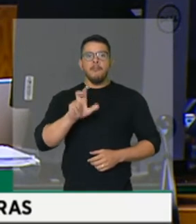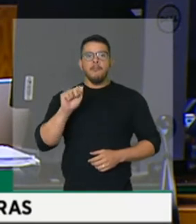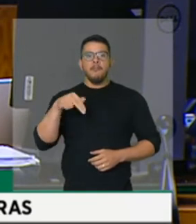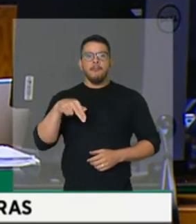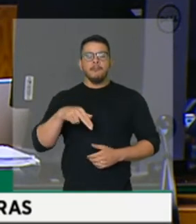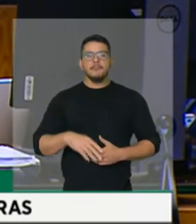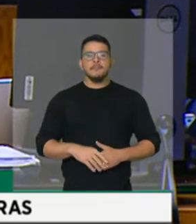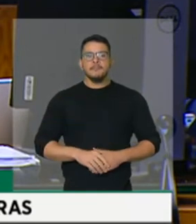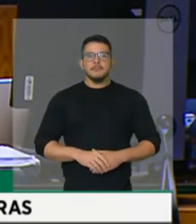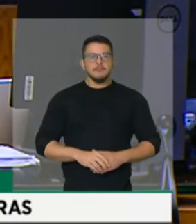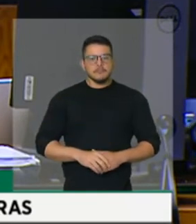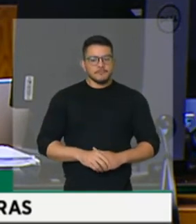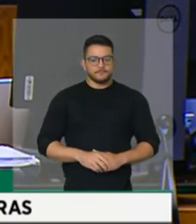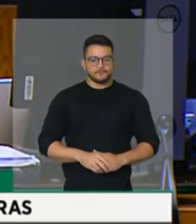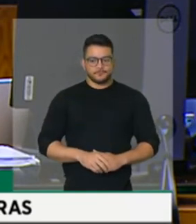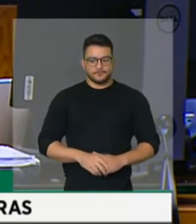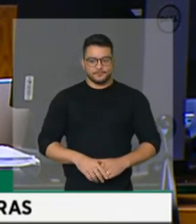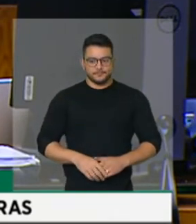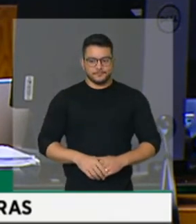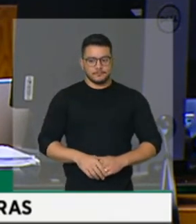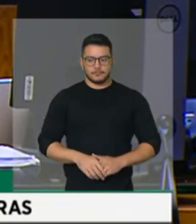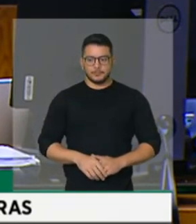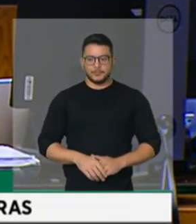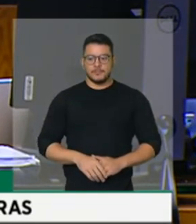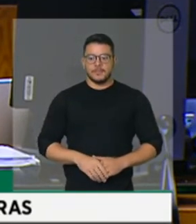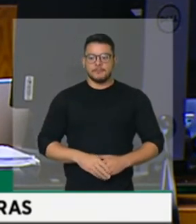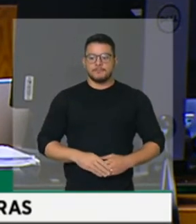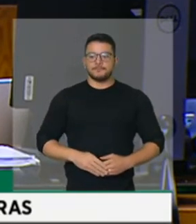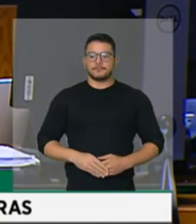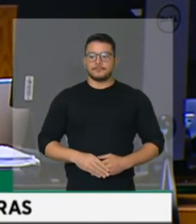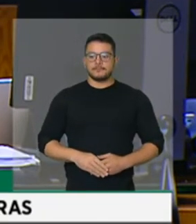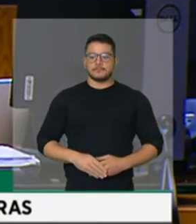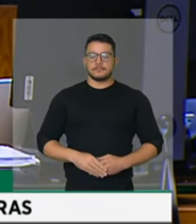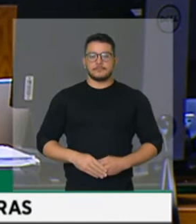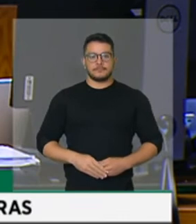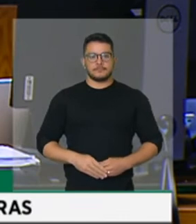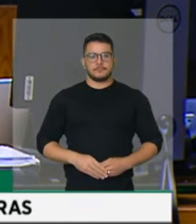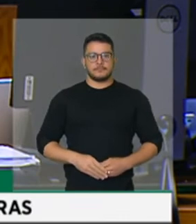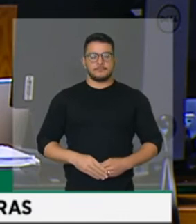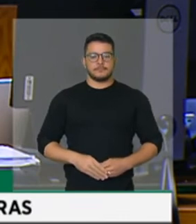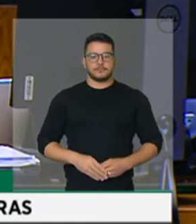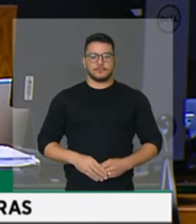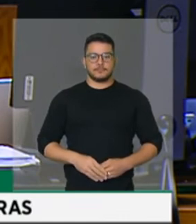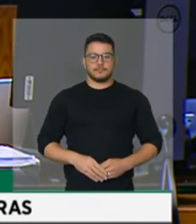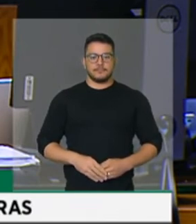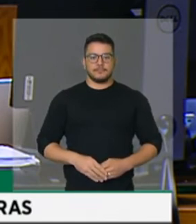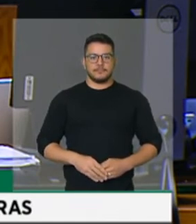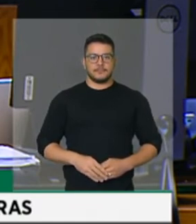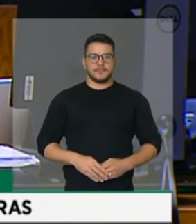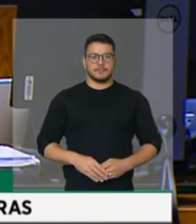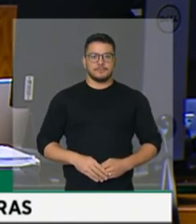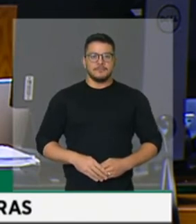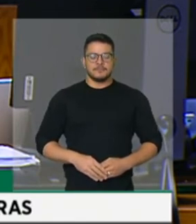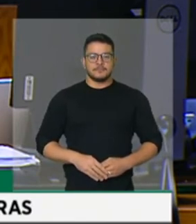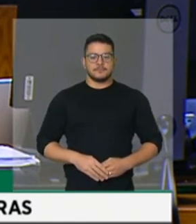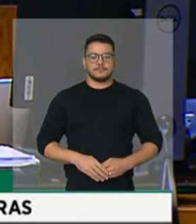ORIENTA SIM. -- [PRESIDENTE]: COMO ORIENTA O PODEMOS? -- [DEPUTADO]: PODEMOS ORIENTA SIM, PRESIDENTE. -- [PRESIDENTE]: COMO ORIENTA O PSOL? -- [DEPUTADO]: DEPUTADO